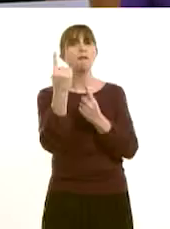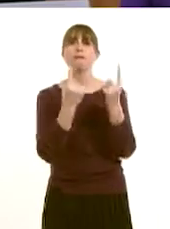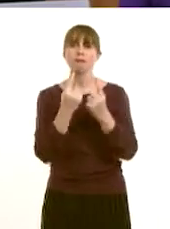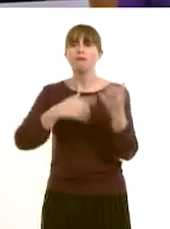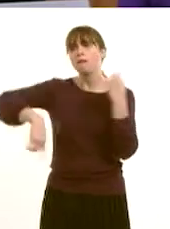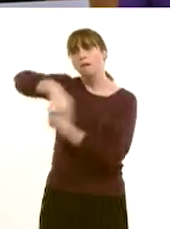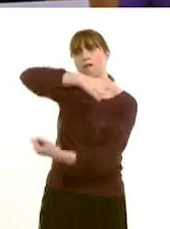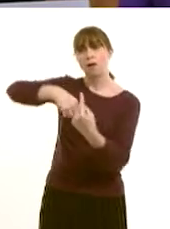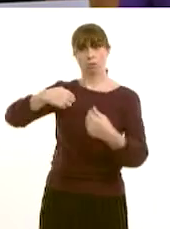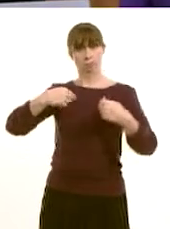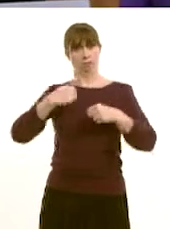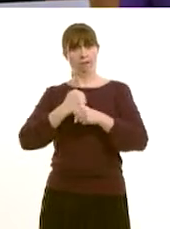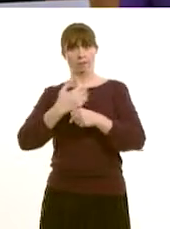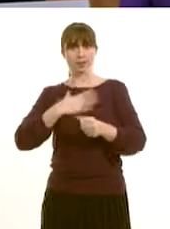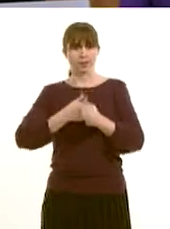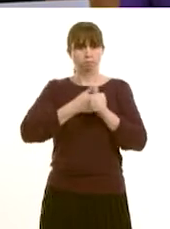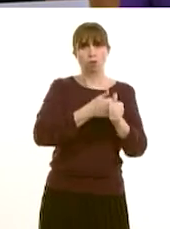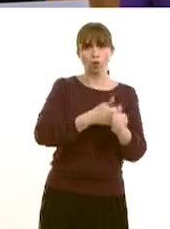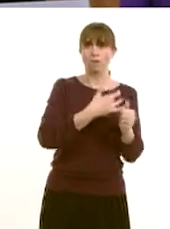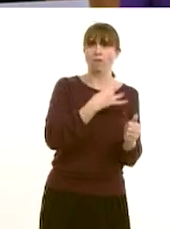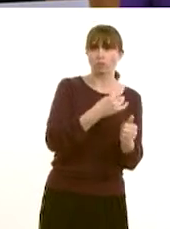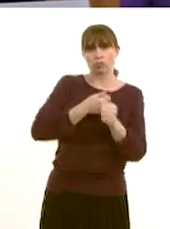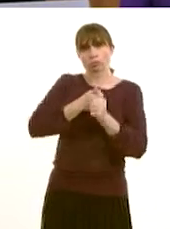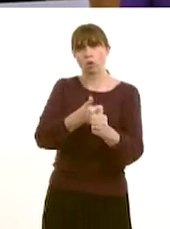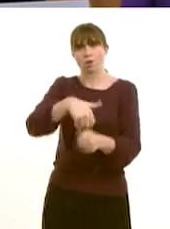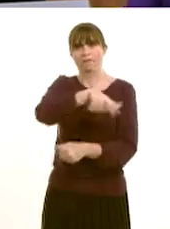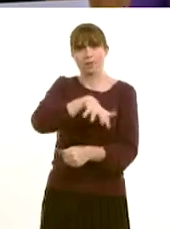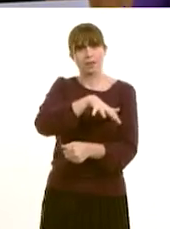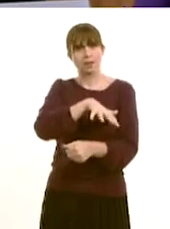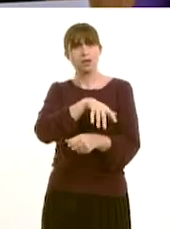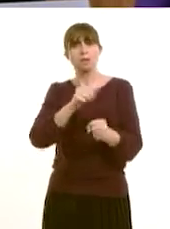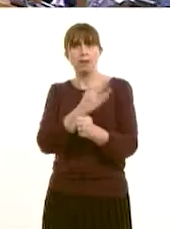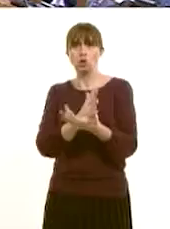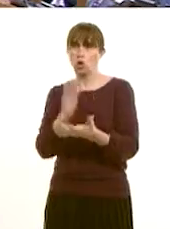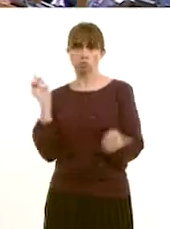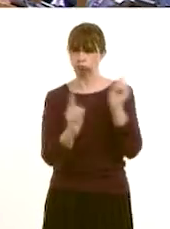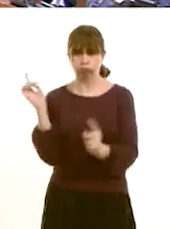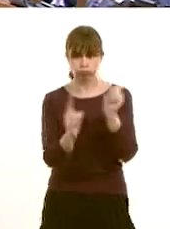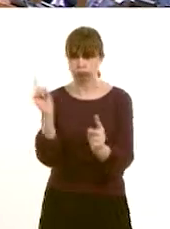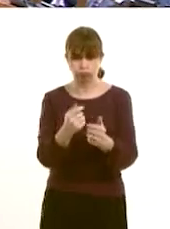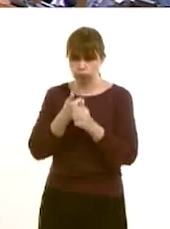er mwyn sicrhau bod y gwellhad yn gallu parhau yn y pen draw. Nick Ramsay: 8.